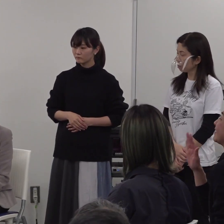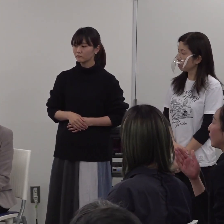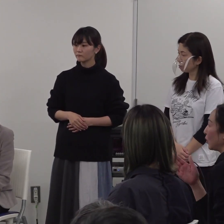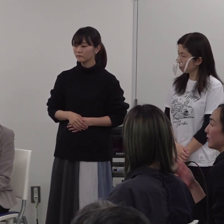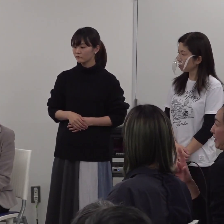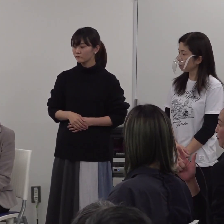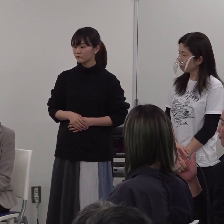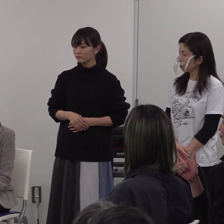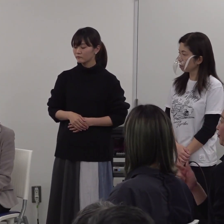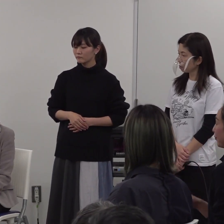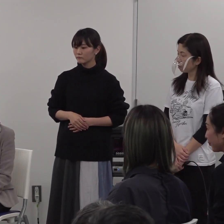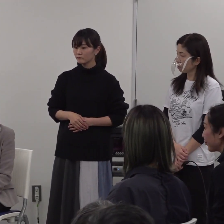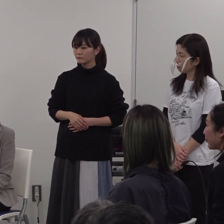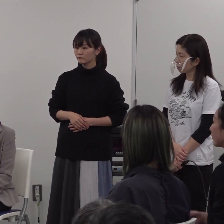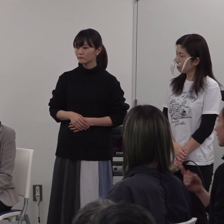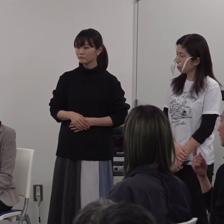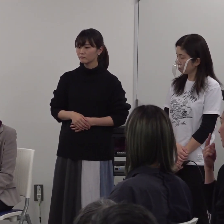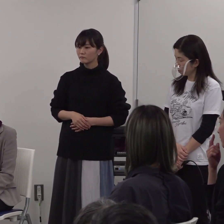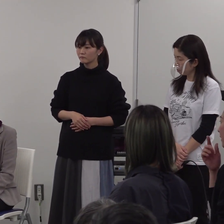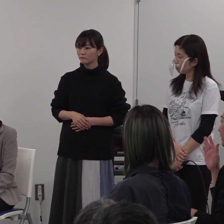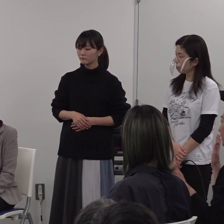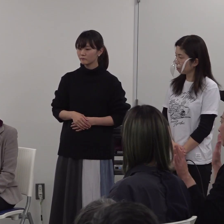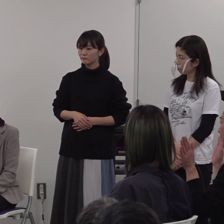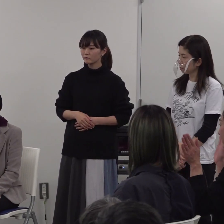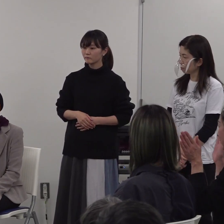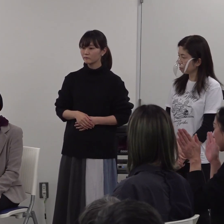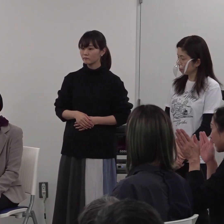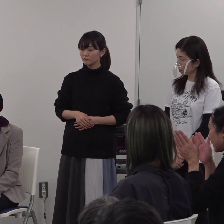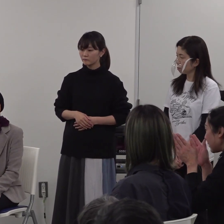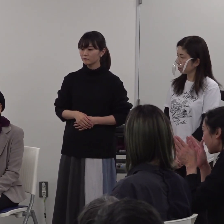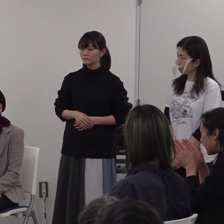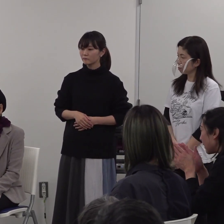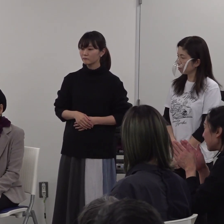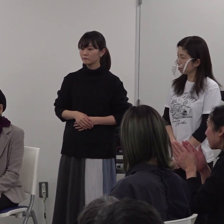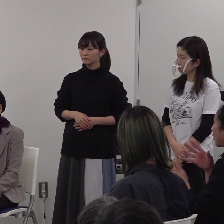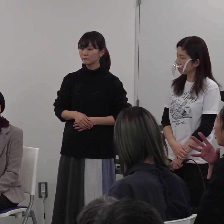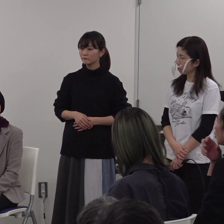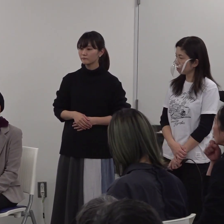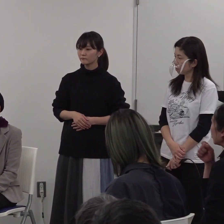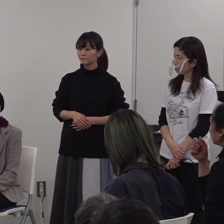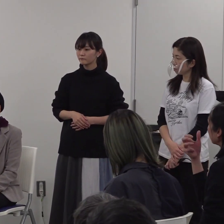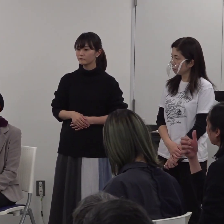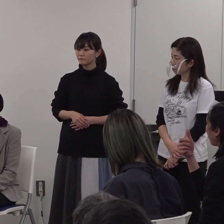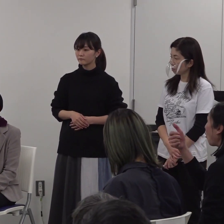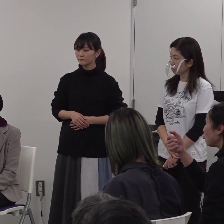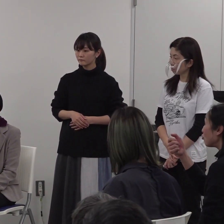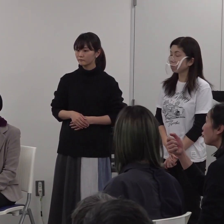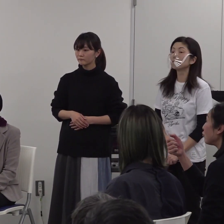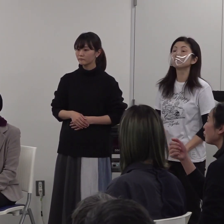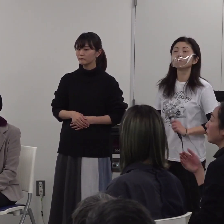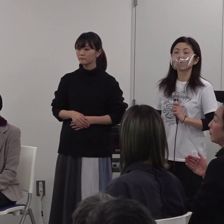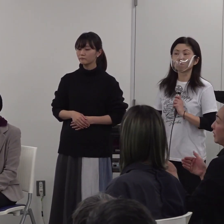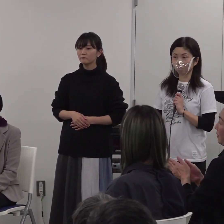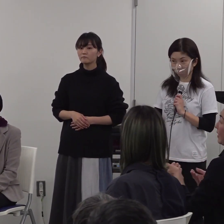私の目は徐々になので50歳まで自分の仕事の染色 を手書きで書いていました